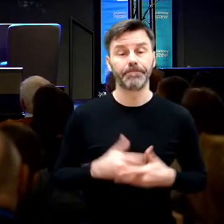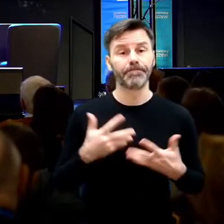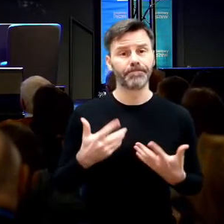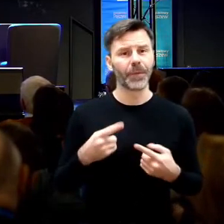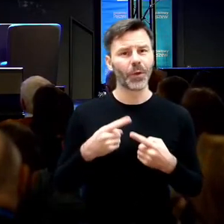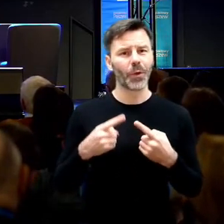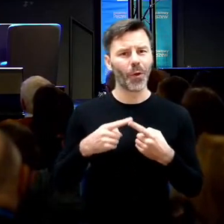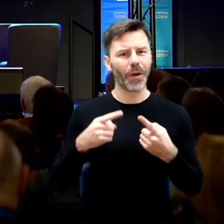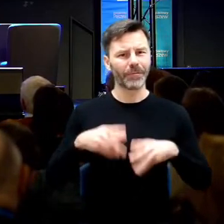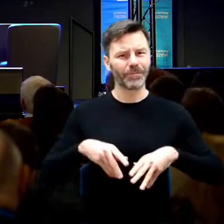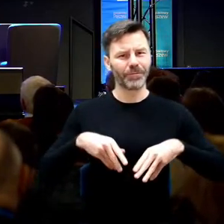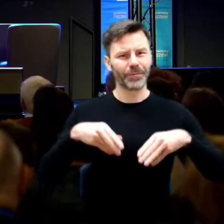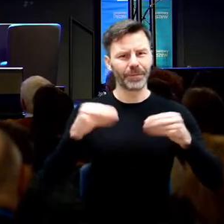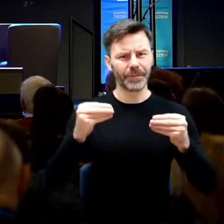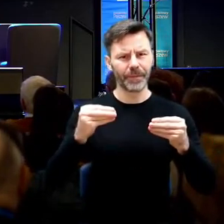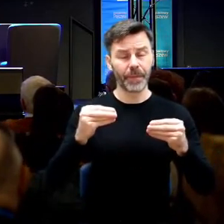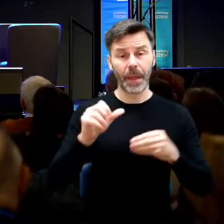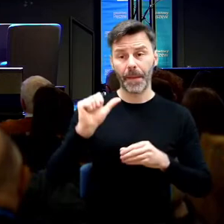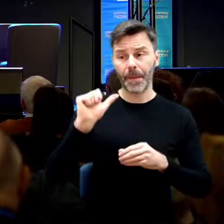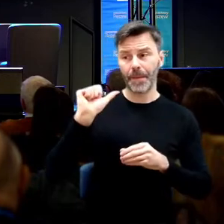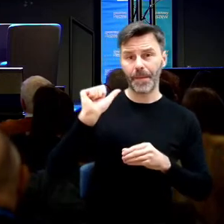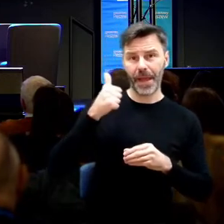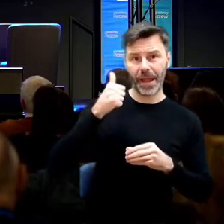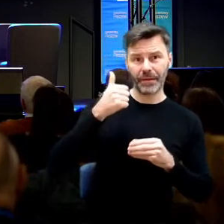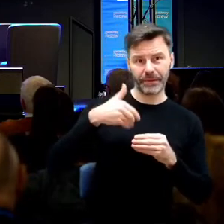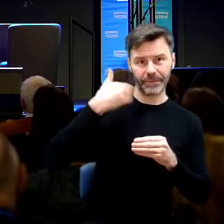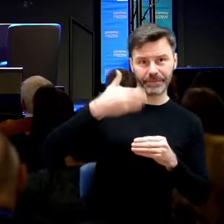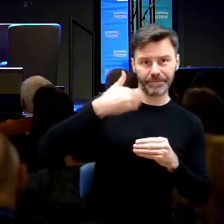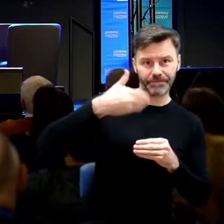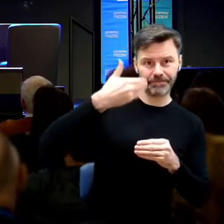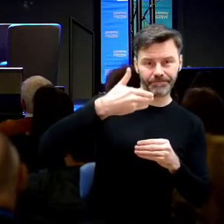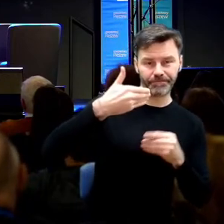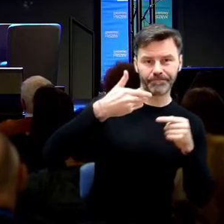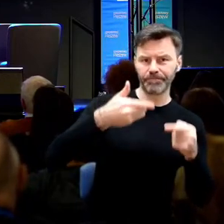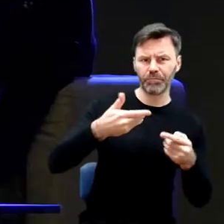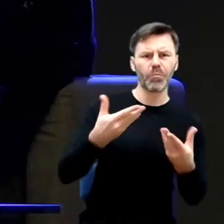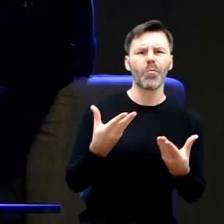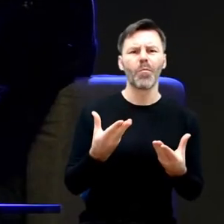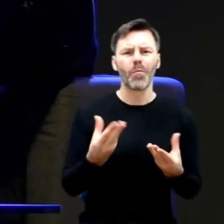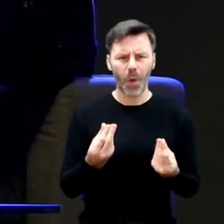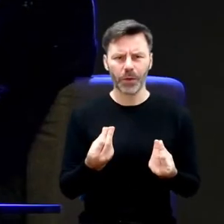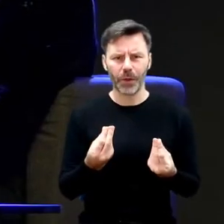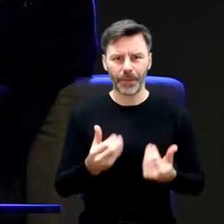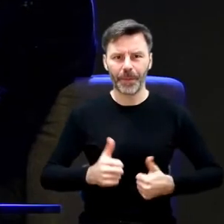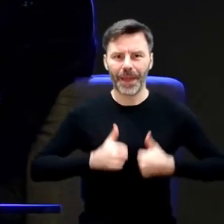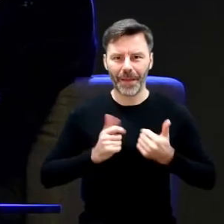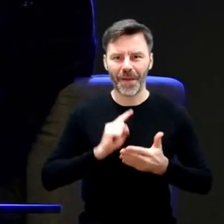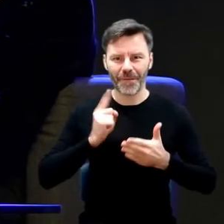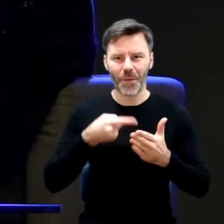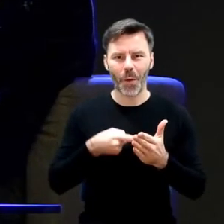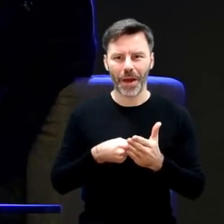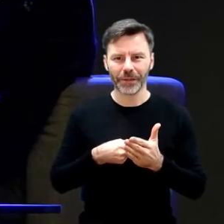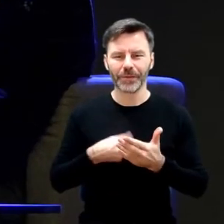Ta pierwsza debata, ten pierwszy panel jest po to, żeby zarysować właśnie taką szerszą trochę perspektywę.